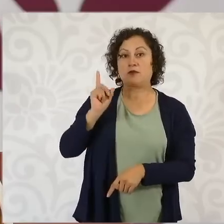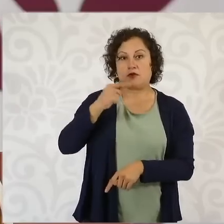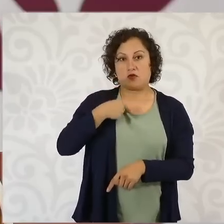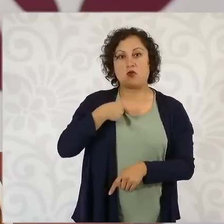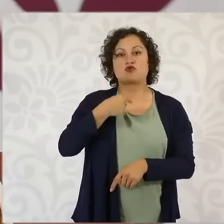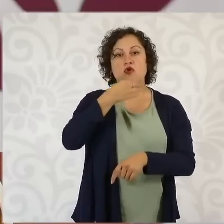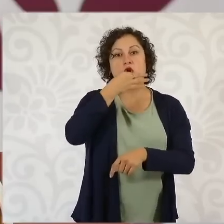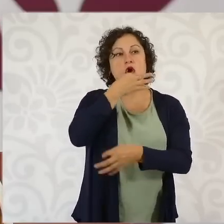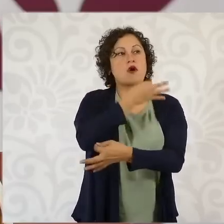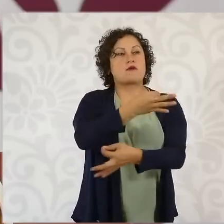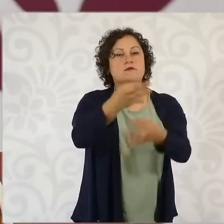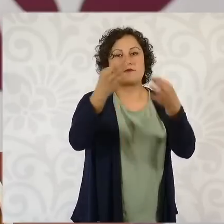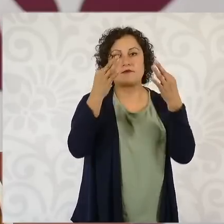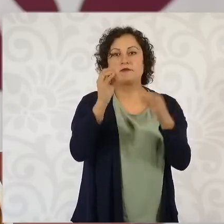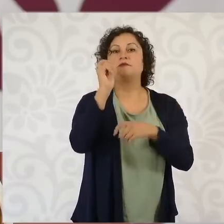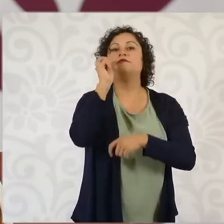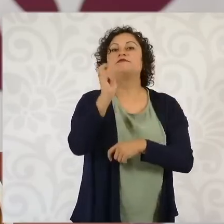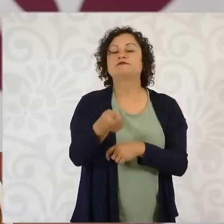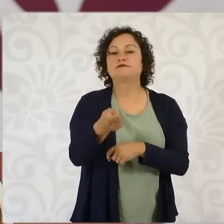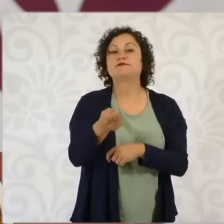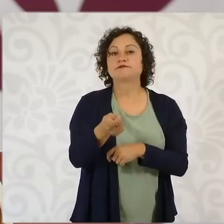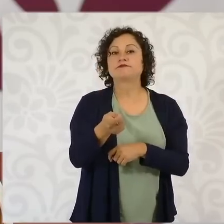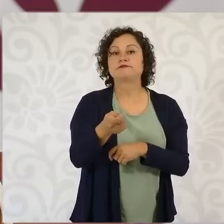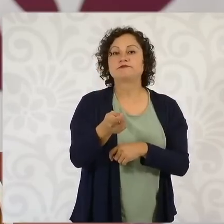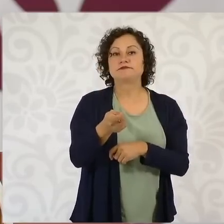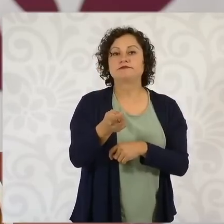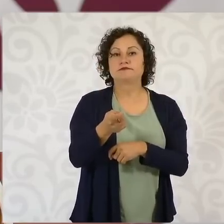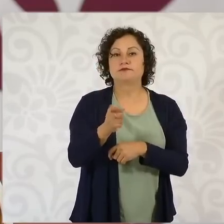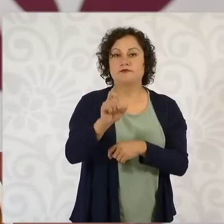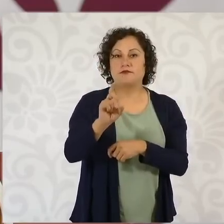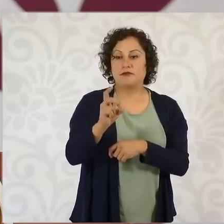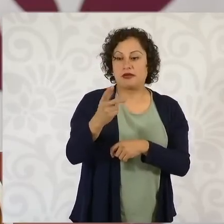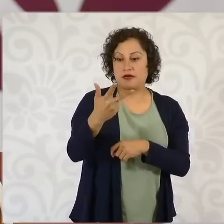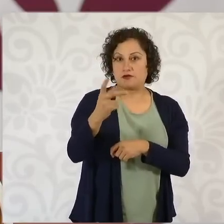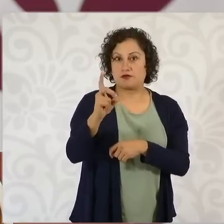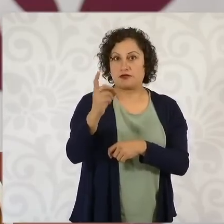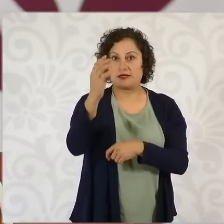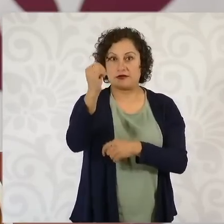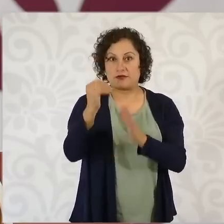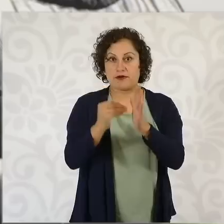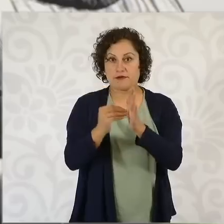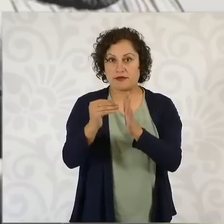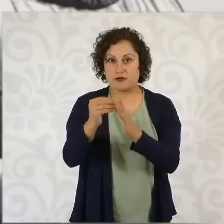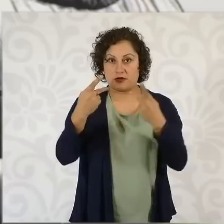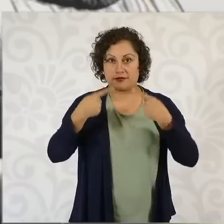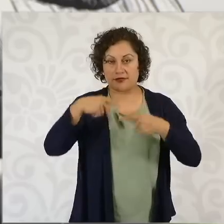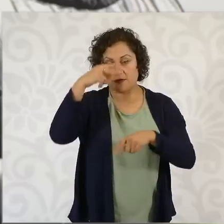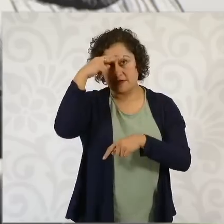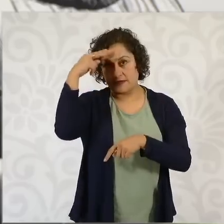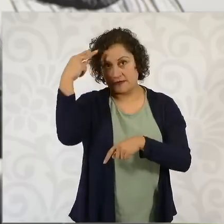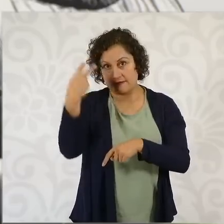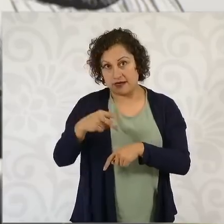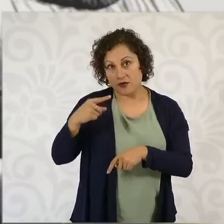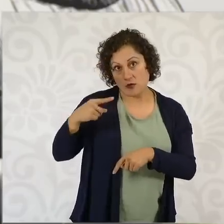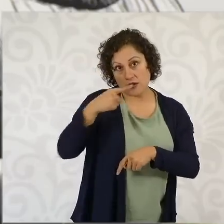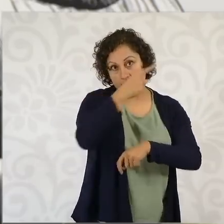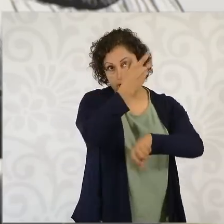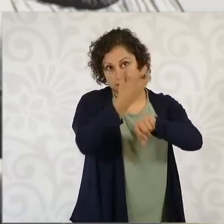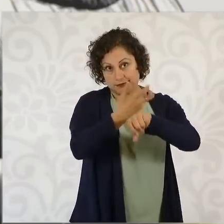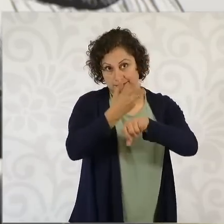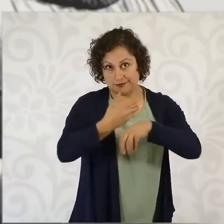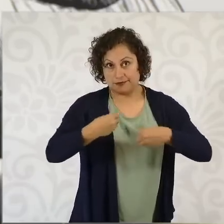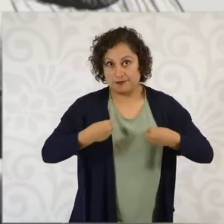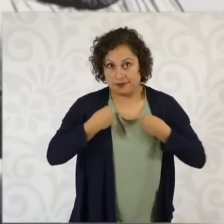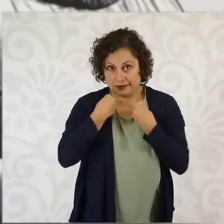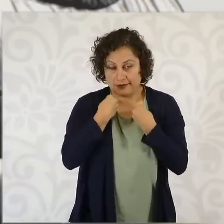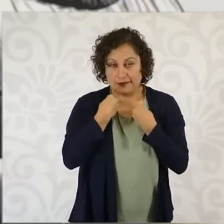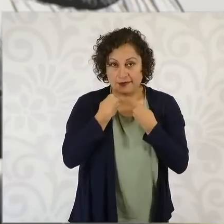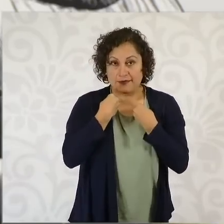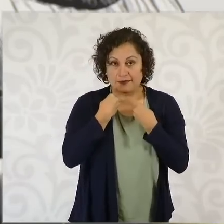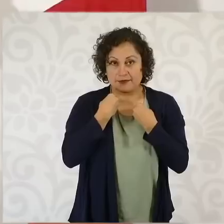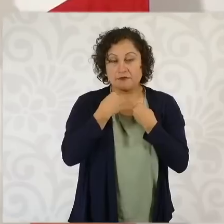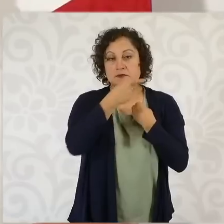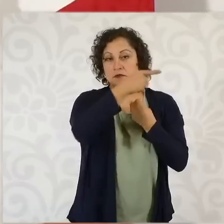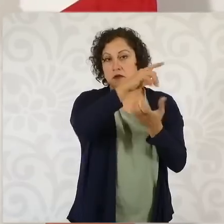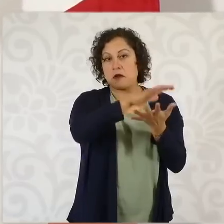de los 38 o 39 millones de mexicanos que están en Estados Unidos la mayoría ya son de segunda